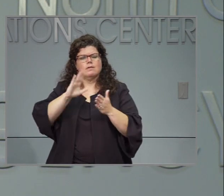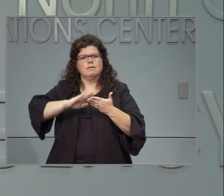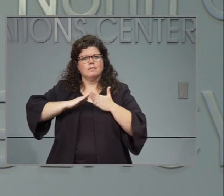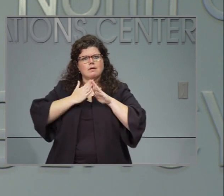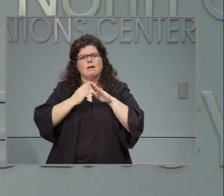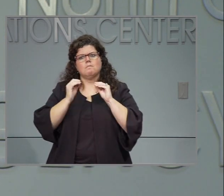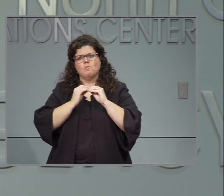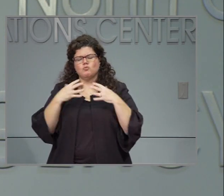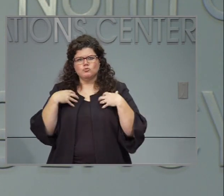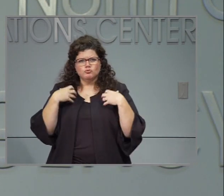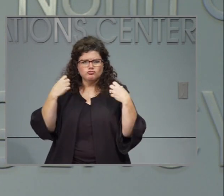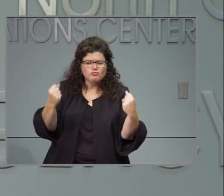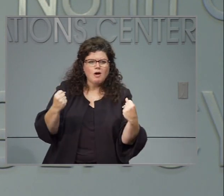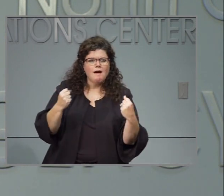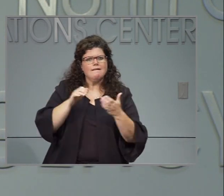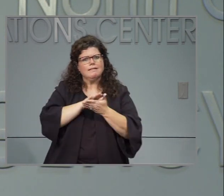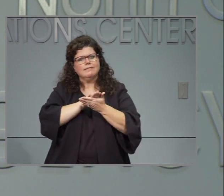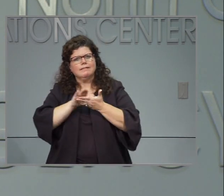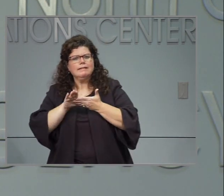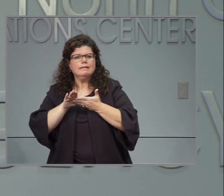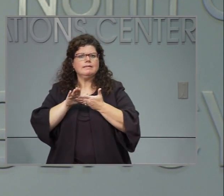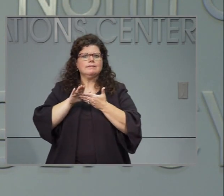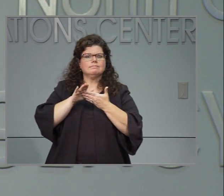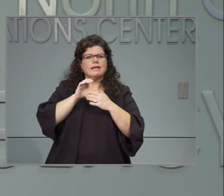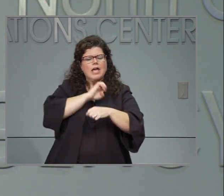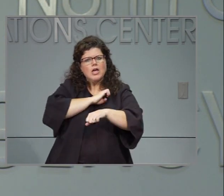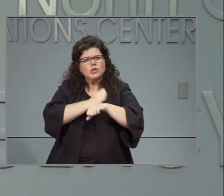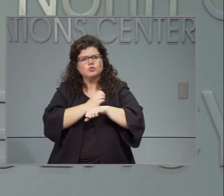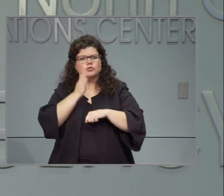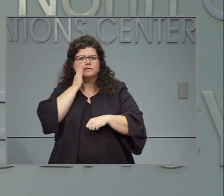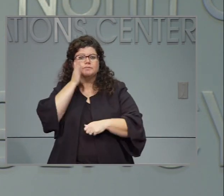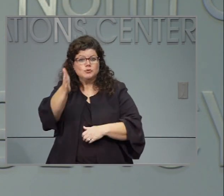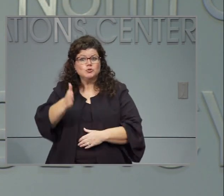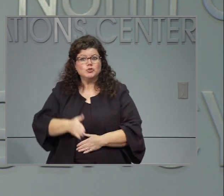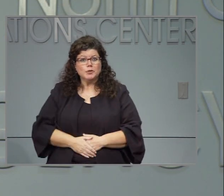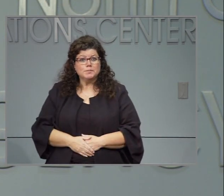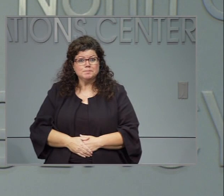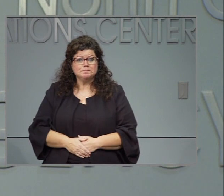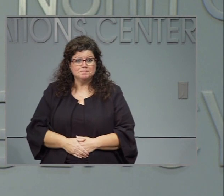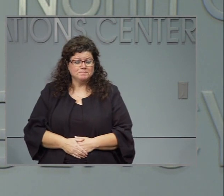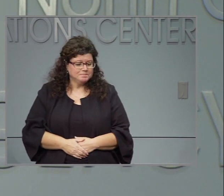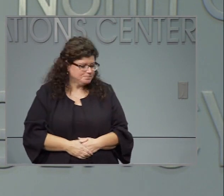el Estado para tener un futuro con energía limpia energía